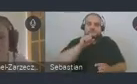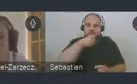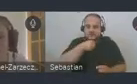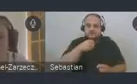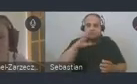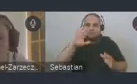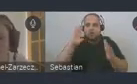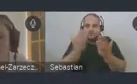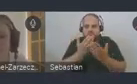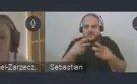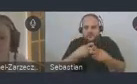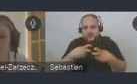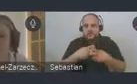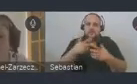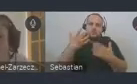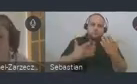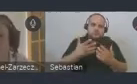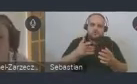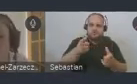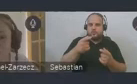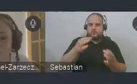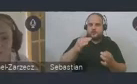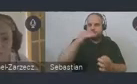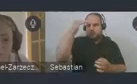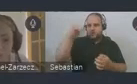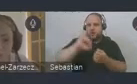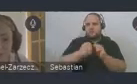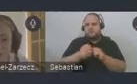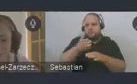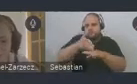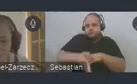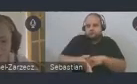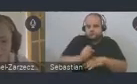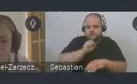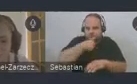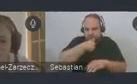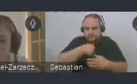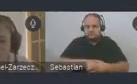w wieku dorosłym albo nawet właśnie w wieku późnej dorosłości. "Różne tempo pracy".